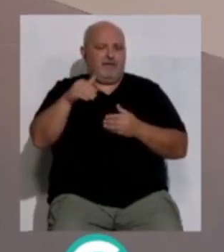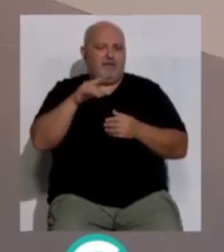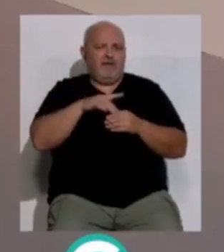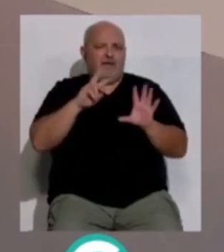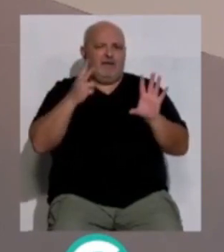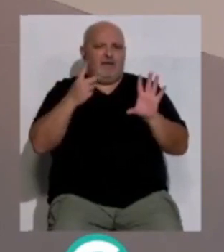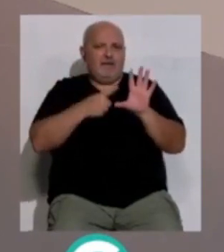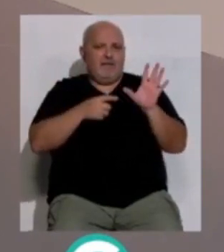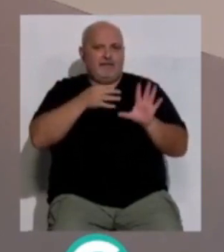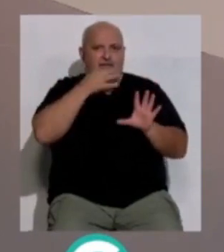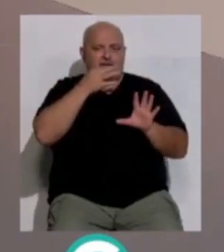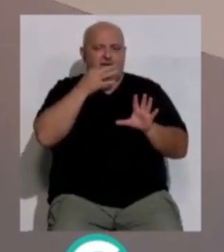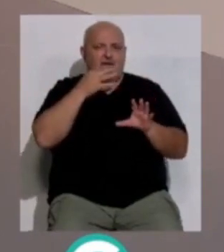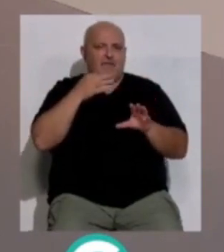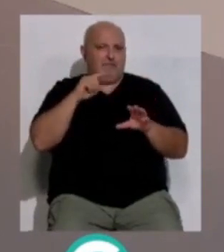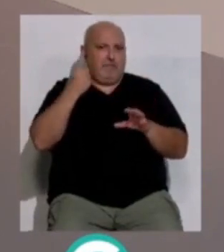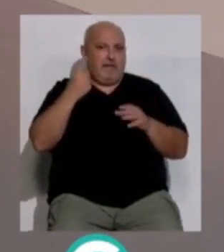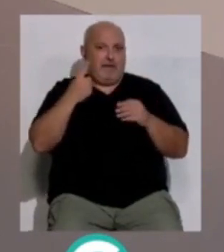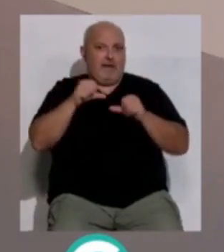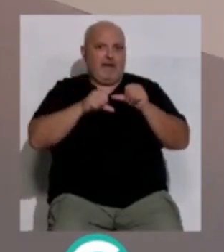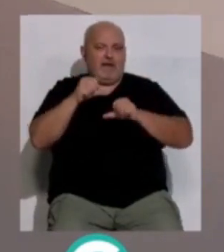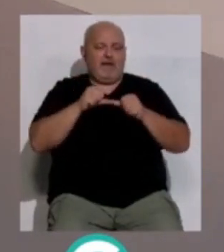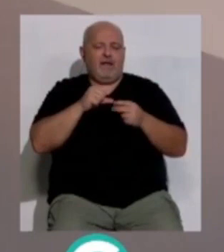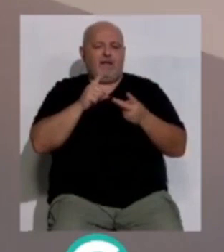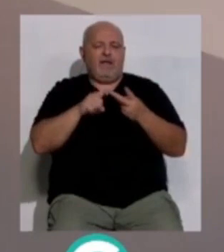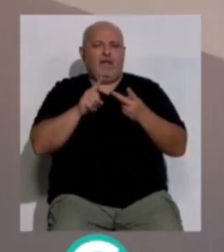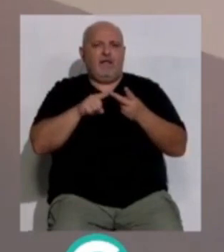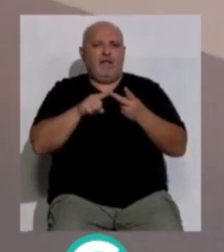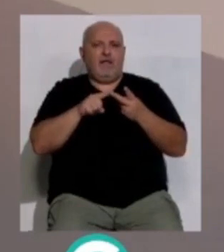de las siete y media de la tarde en el power horse Stadium y posteriormente a partir de